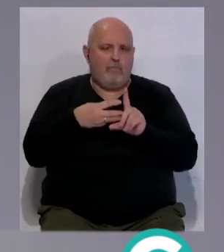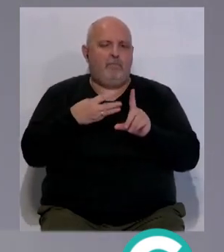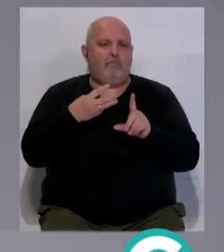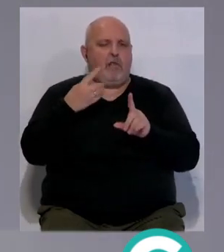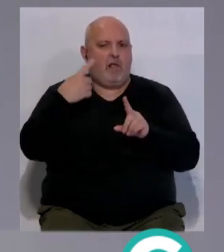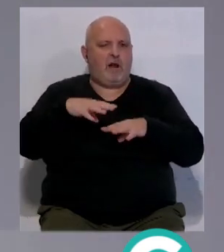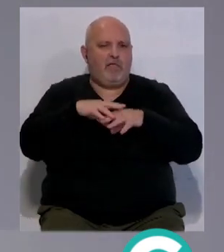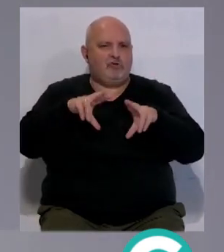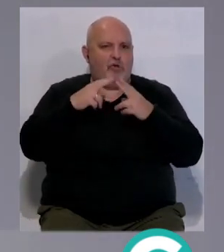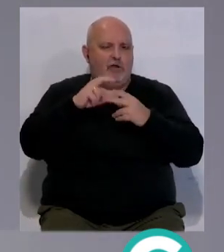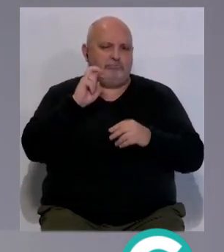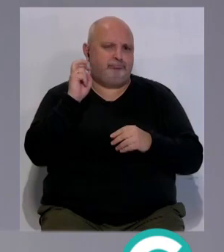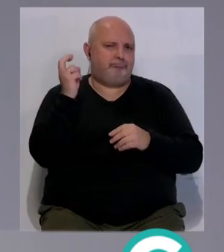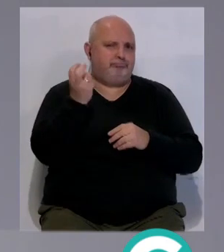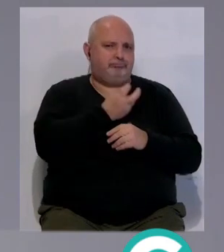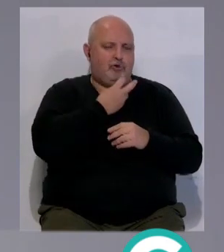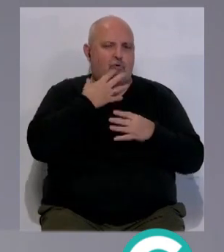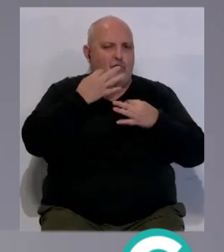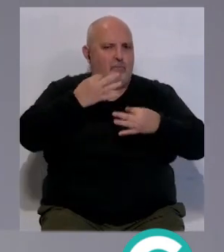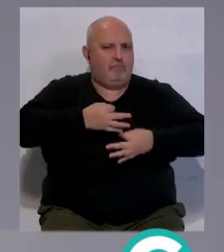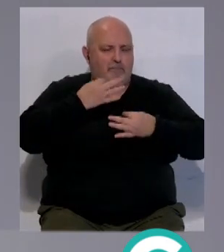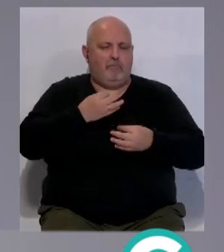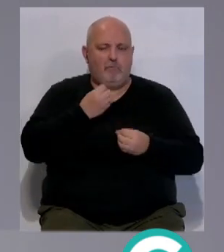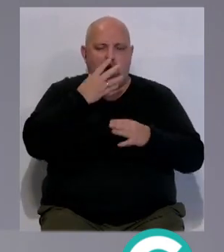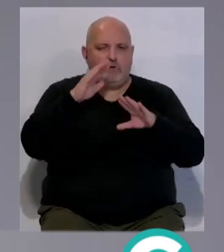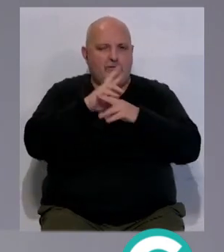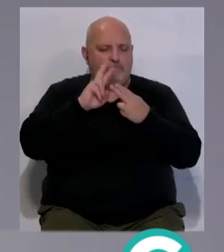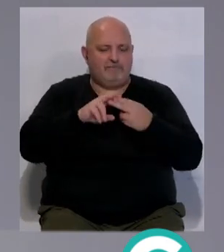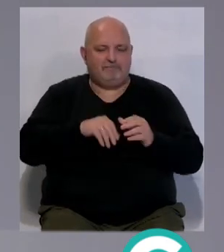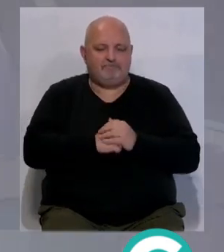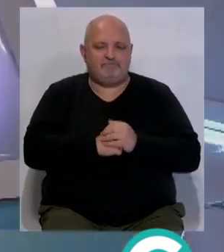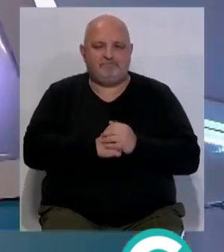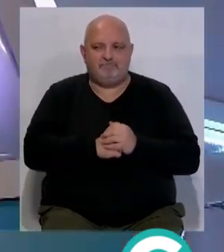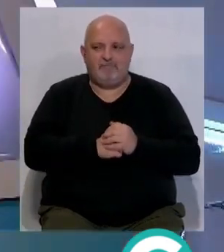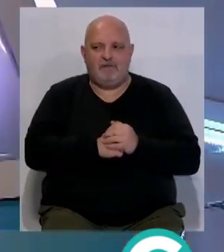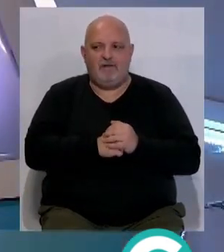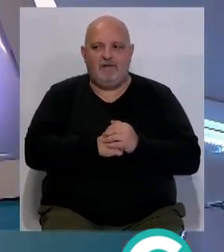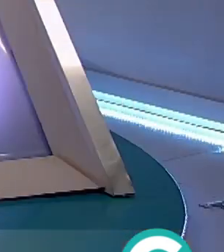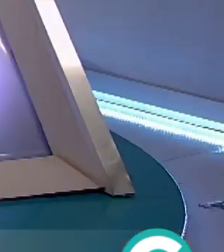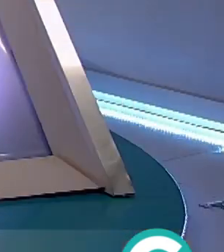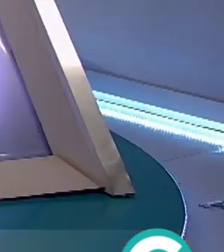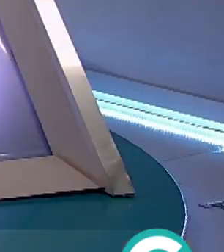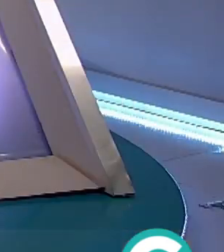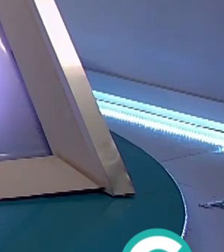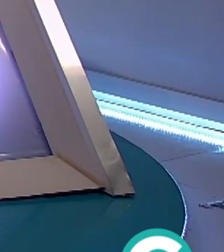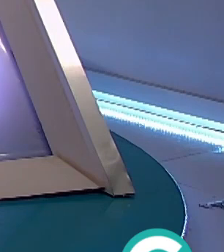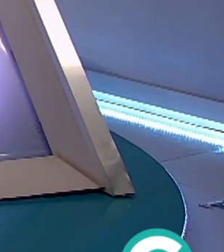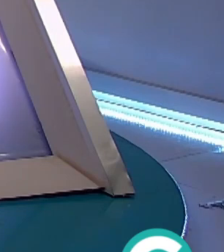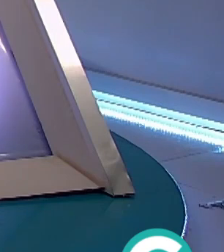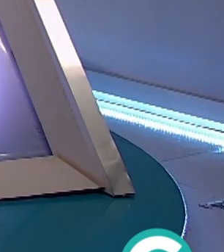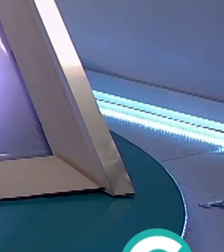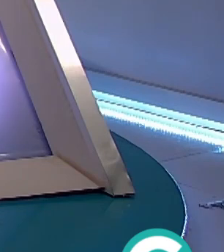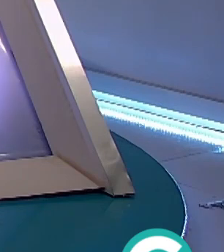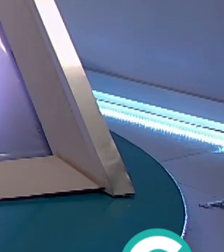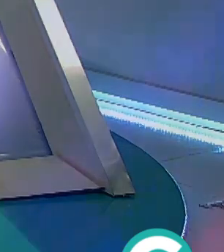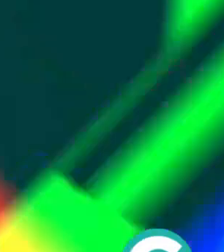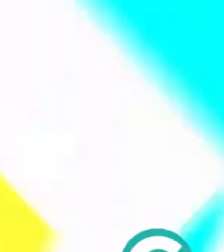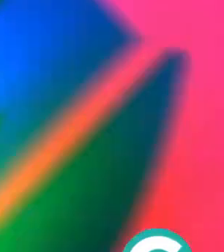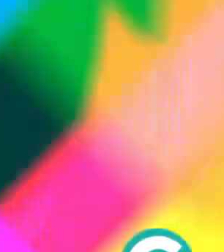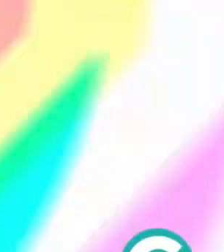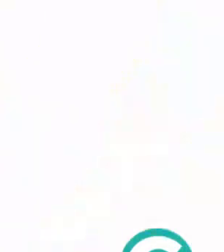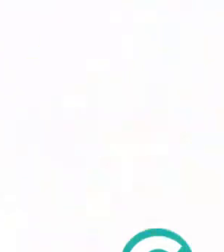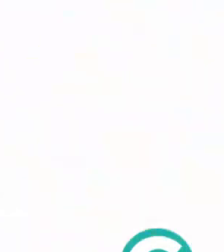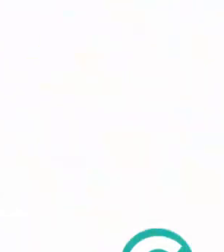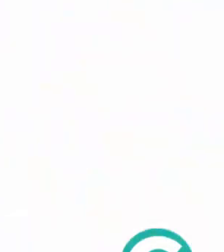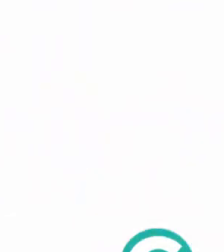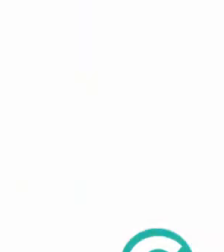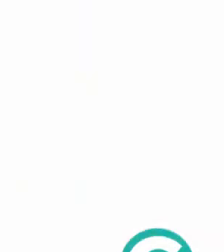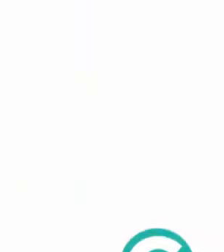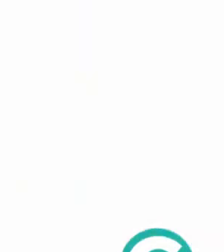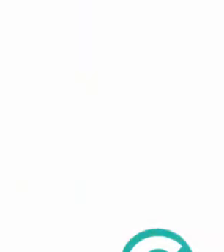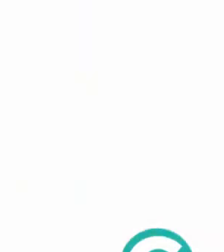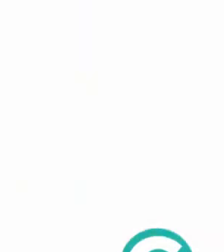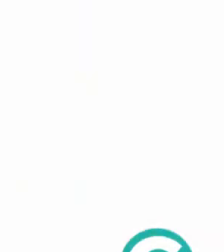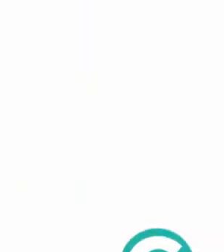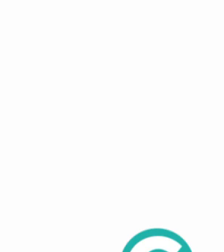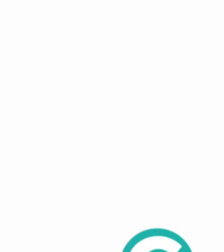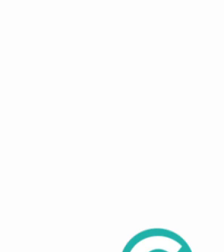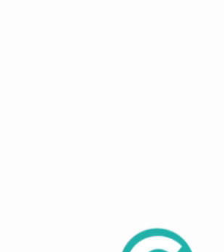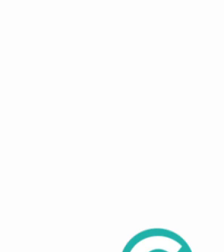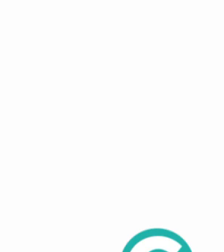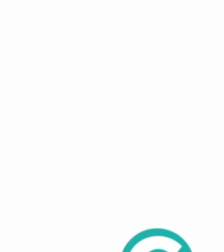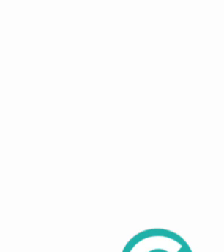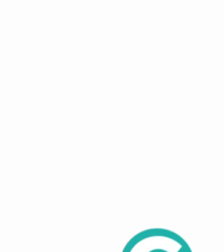web y en los diferentes perfiles de redes sociales con los que contamos [Música] adiós